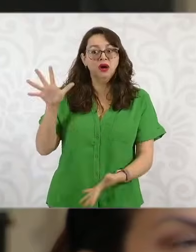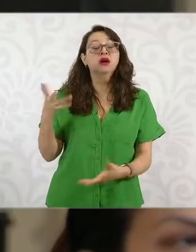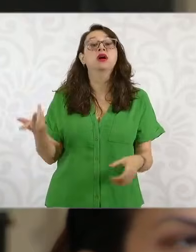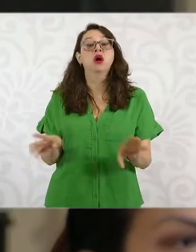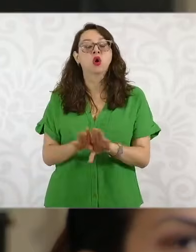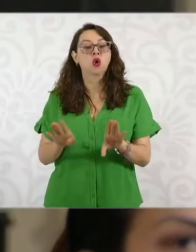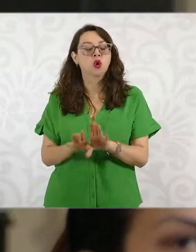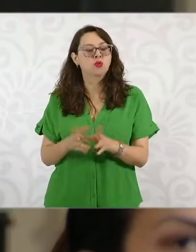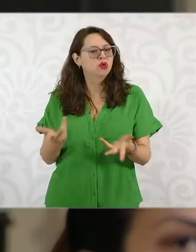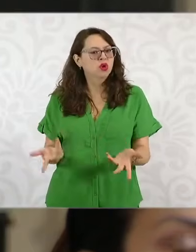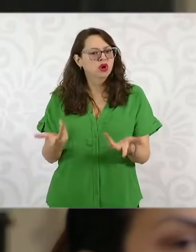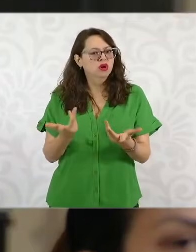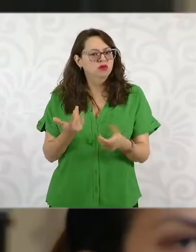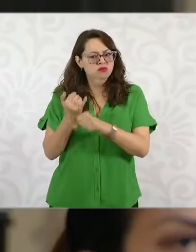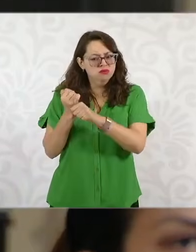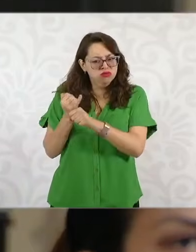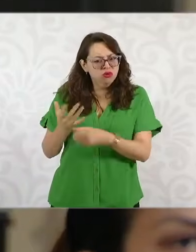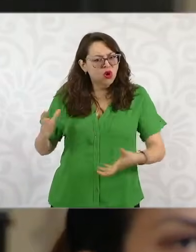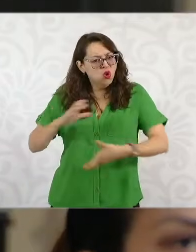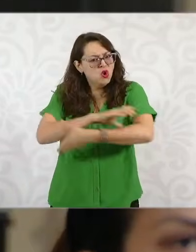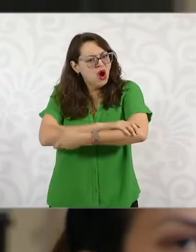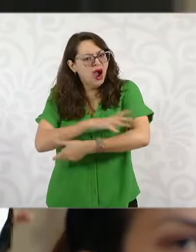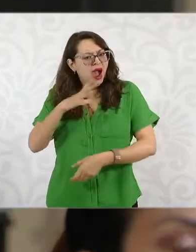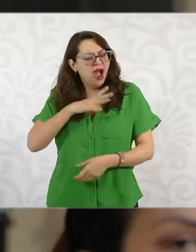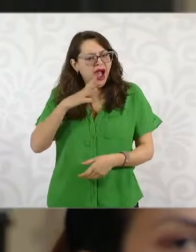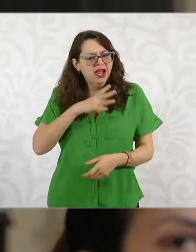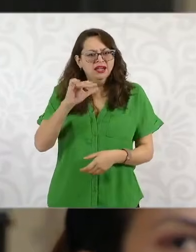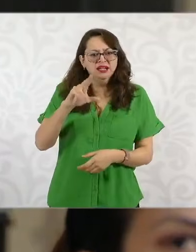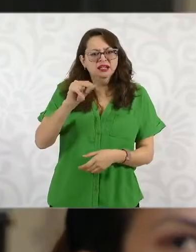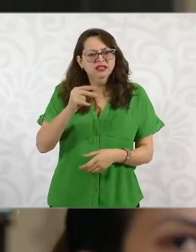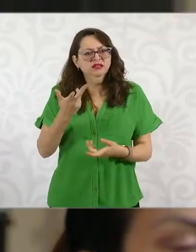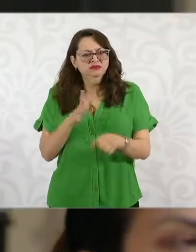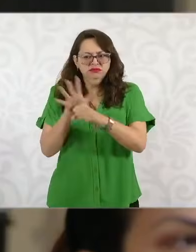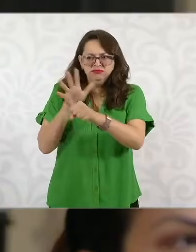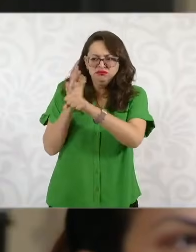este tipo de de estudios si tienen ustedes ya eh eh mapeado algún tipo de estudios próximo